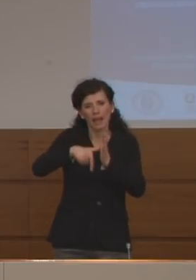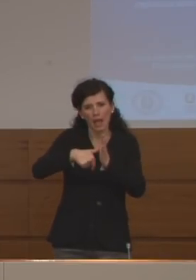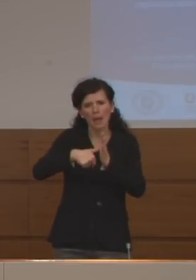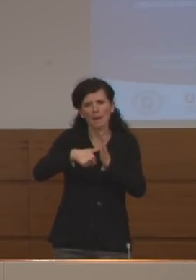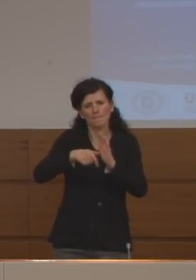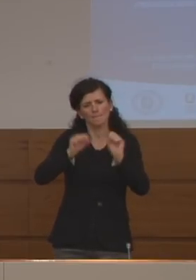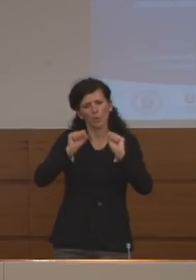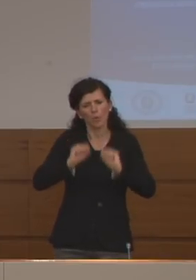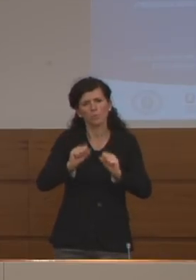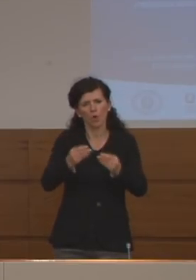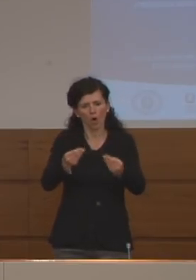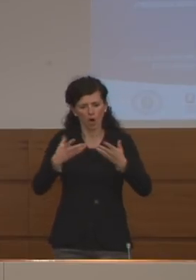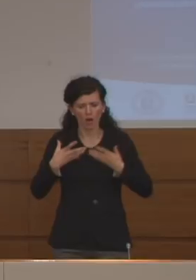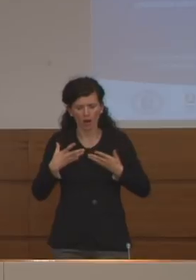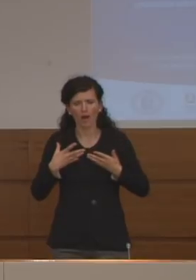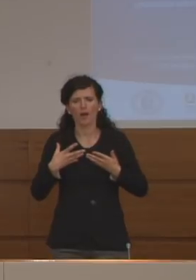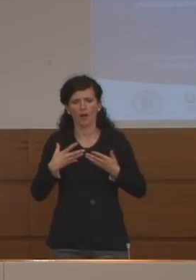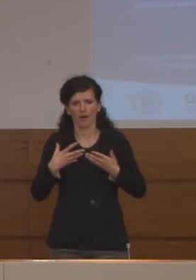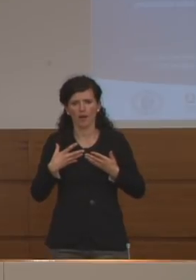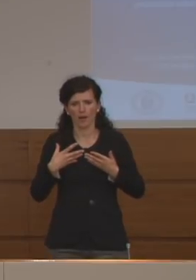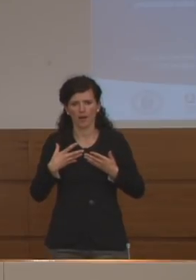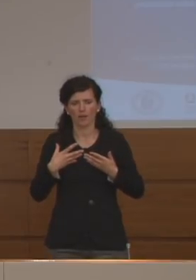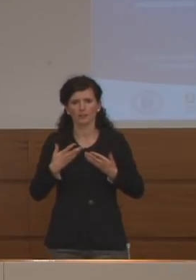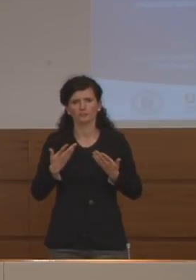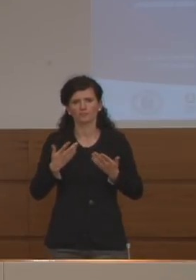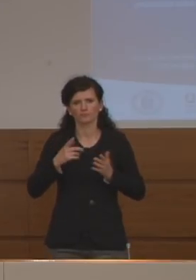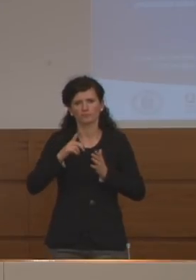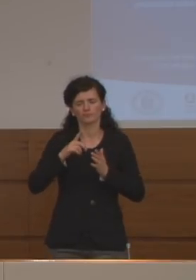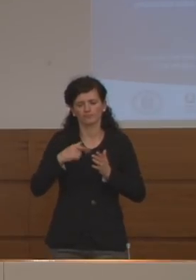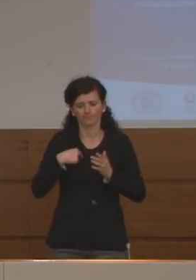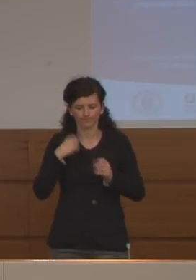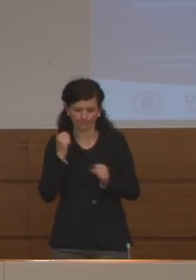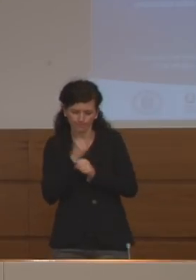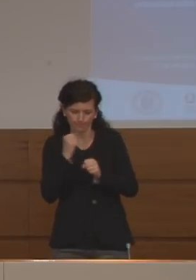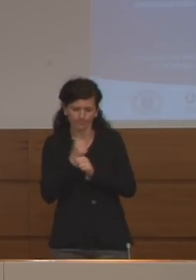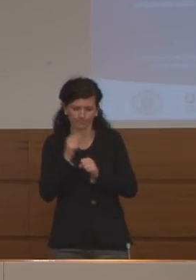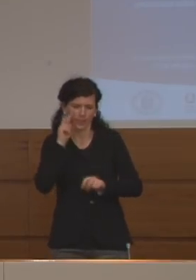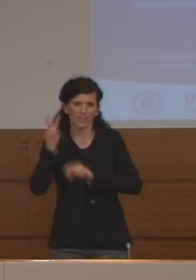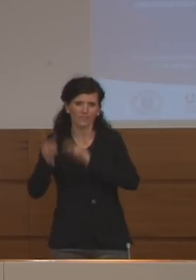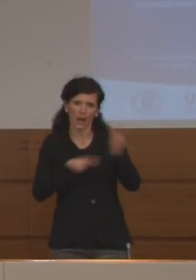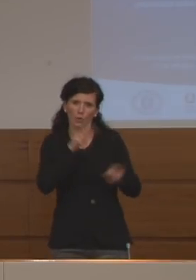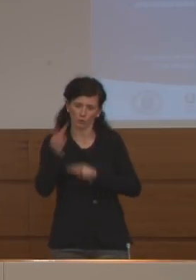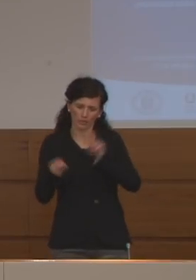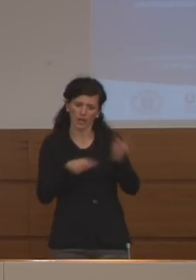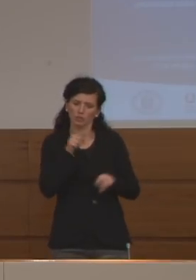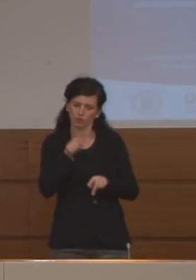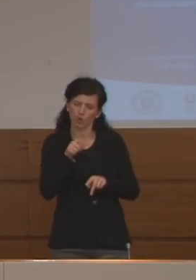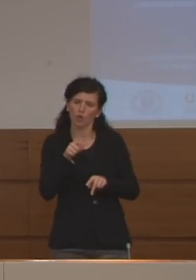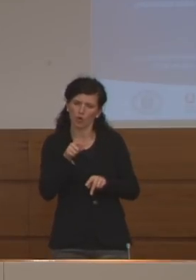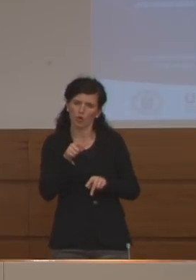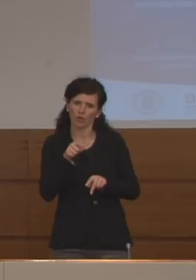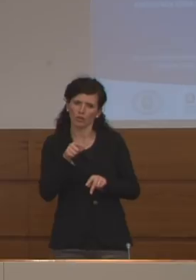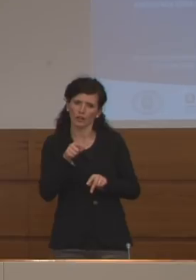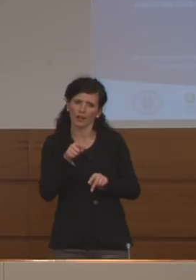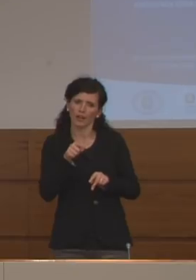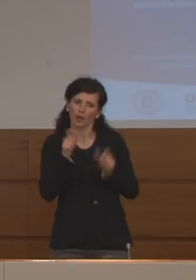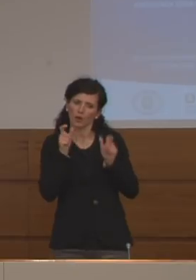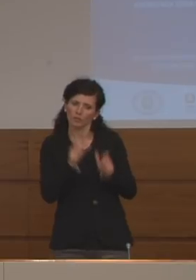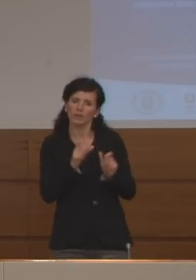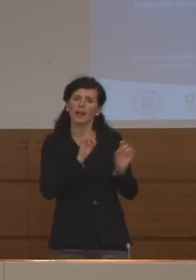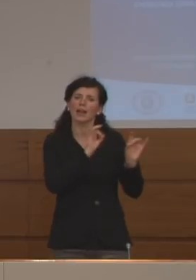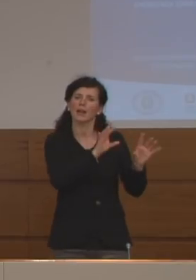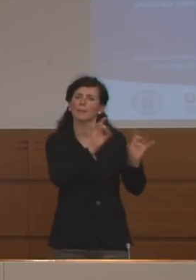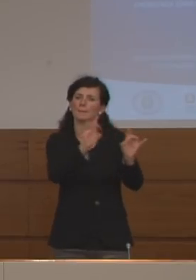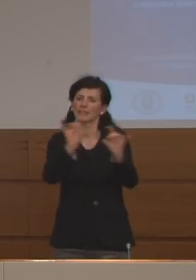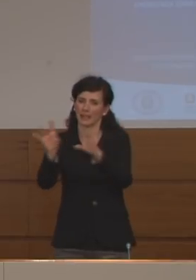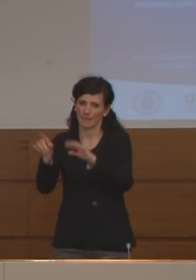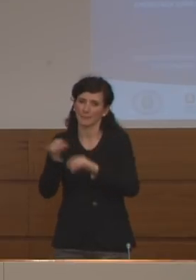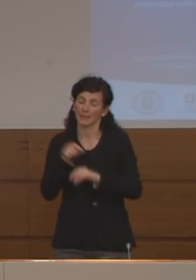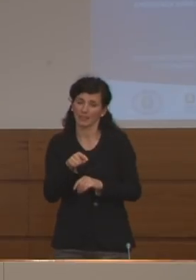condurre a termine questa valutazione di tipo epidemiologico, quindi la